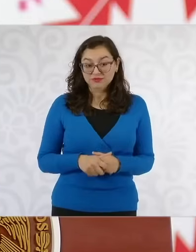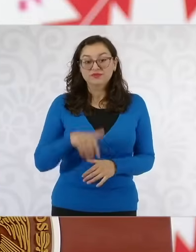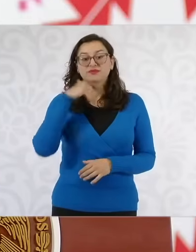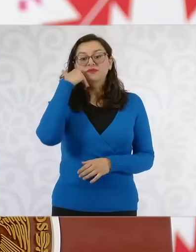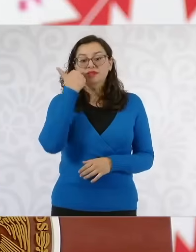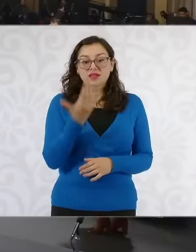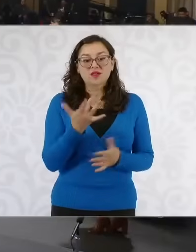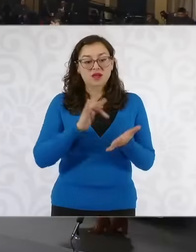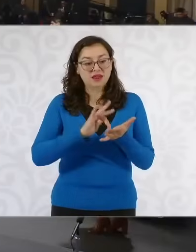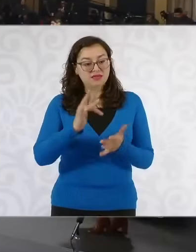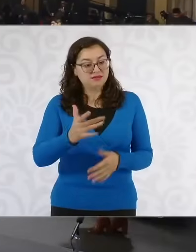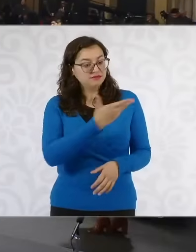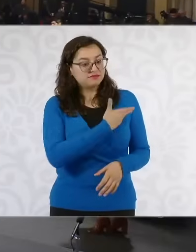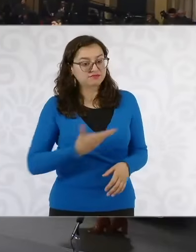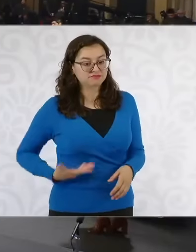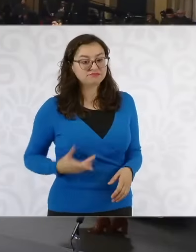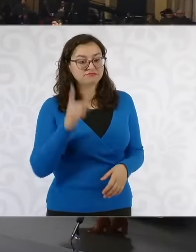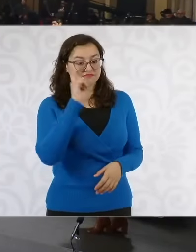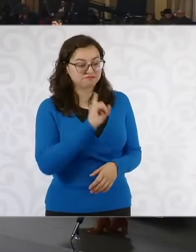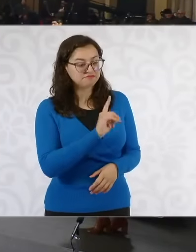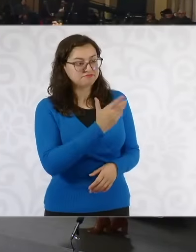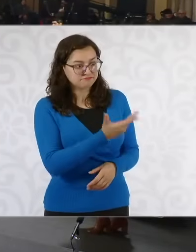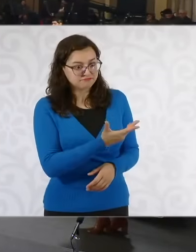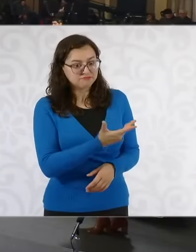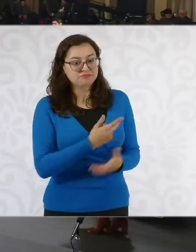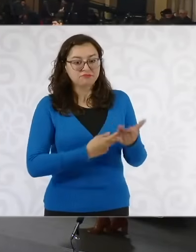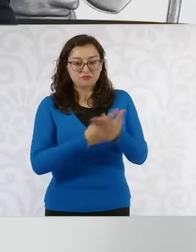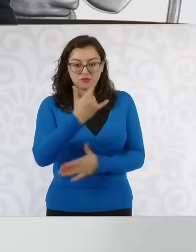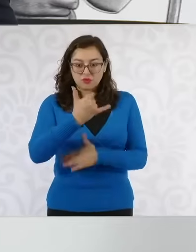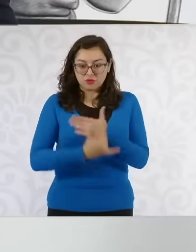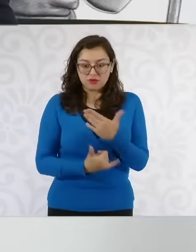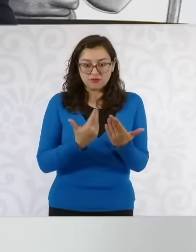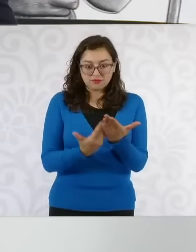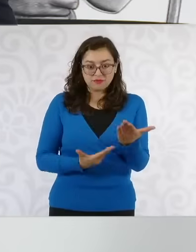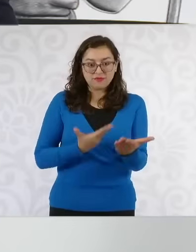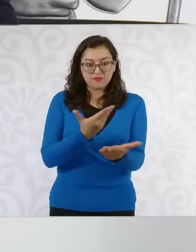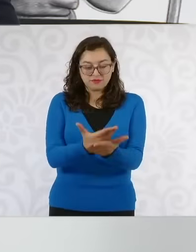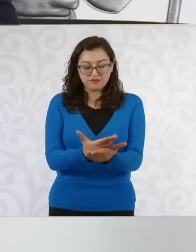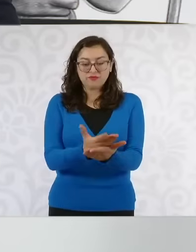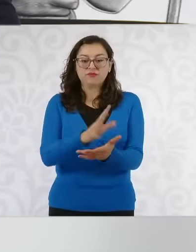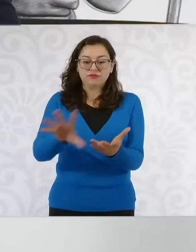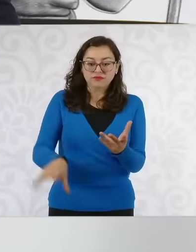a la señora presidenta porque precisamente el proyecto de mexicana lo incluyó dentro de